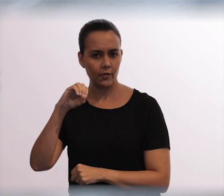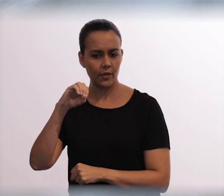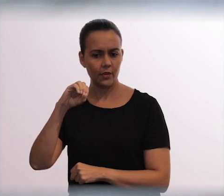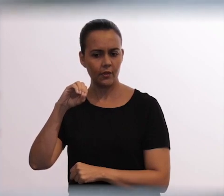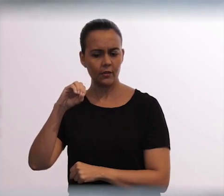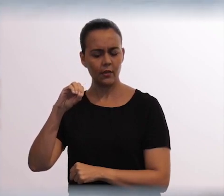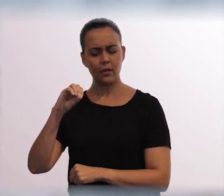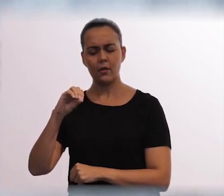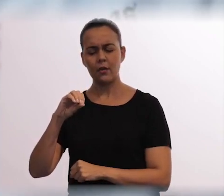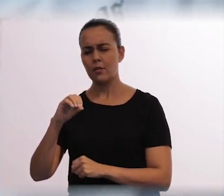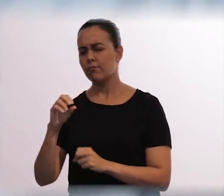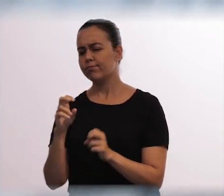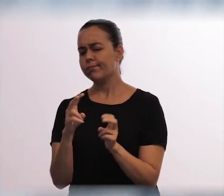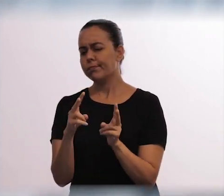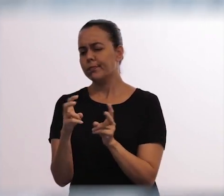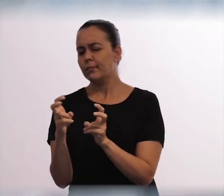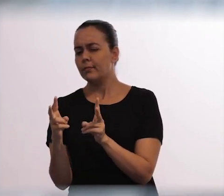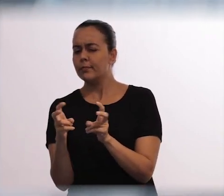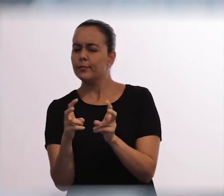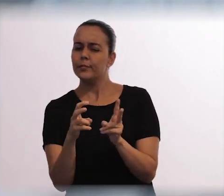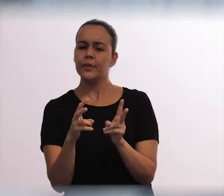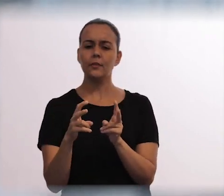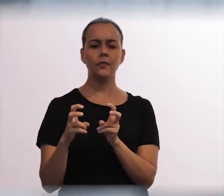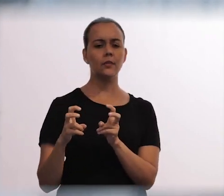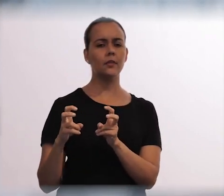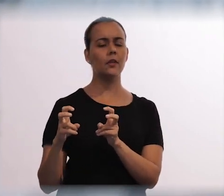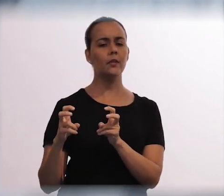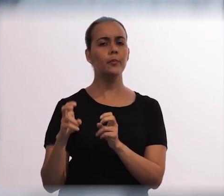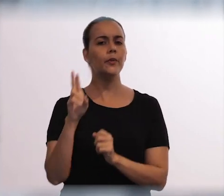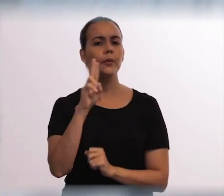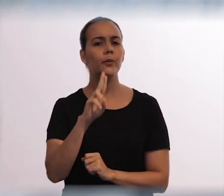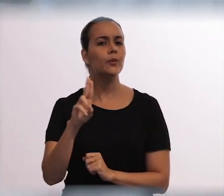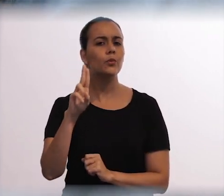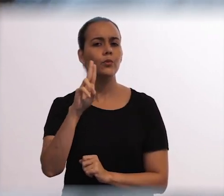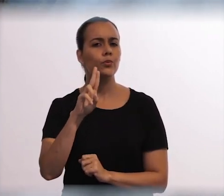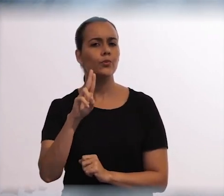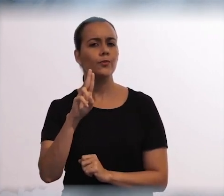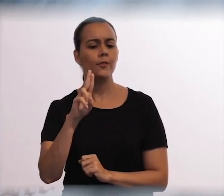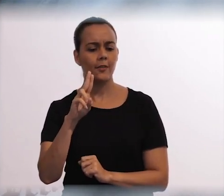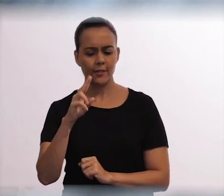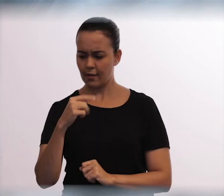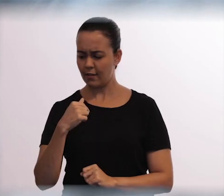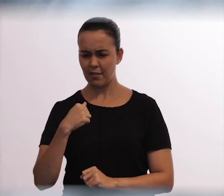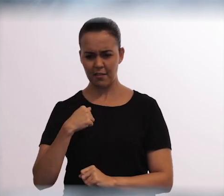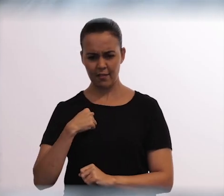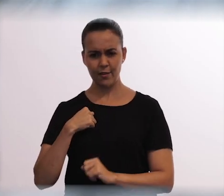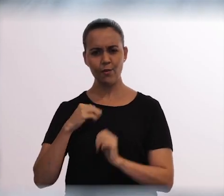a utilizar mais a pertença na periferia, para se definir.